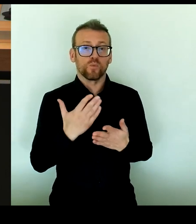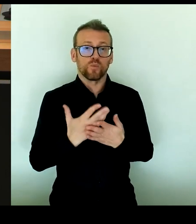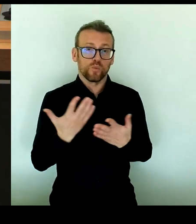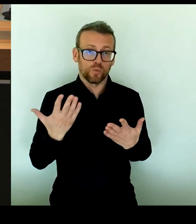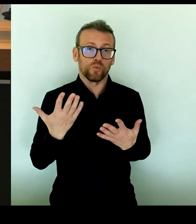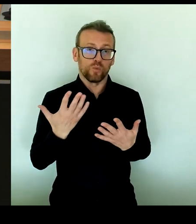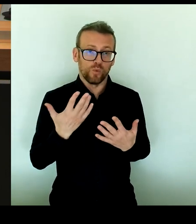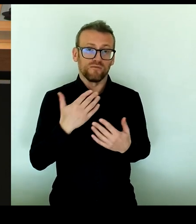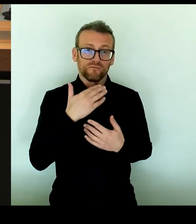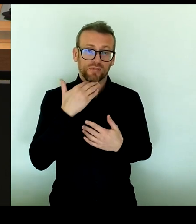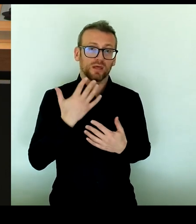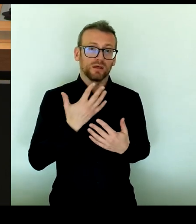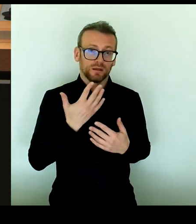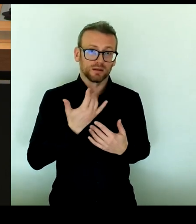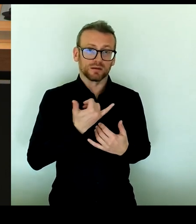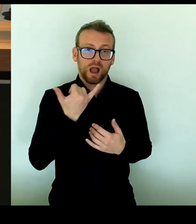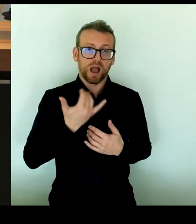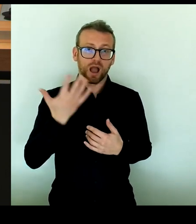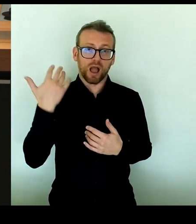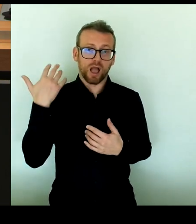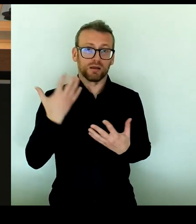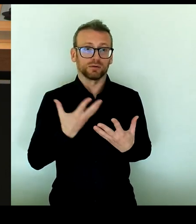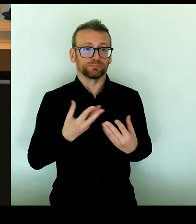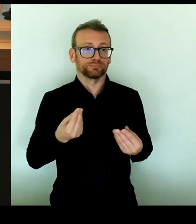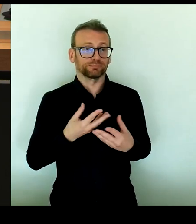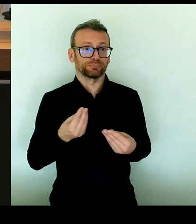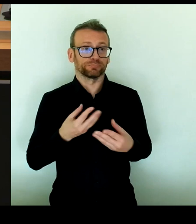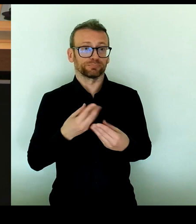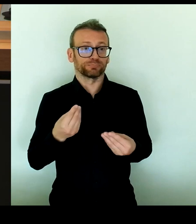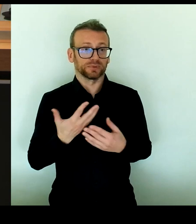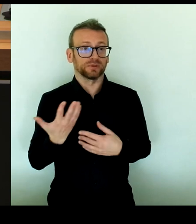Die Kleingärten erfüllen nicht nur die Aufgabe als repräsentatives Kulturgut,